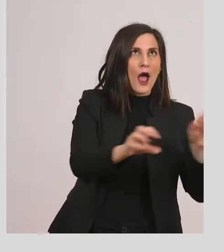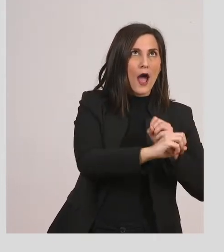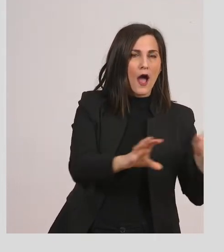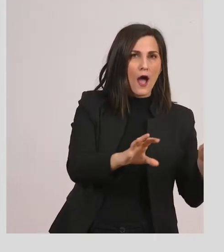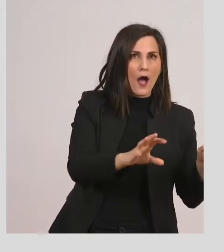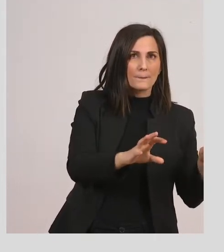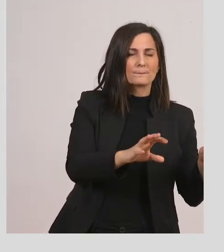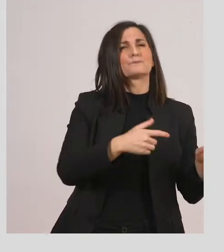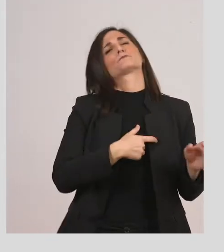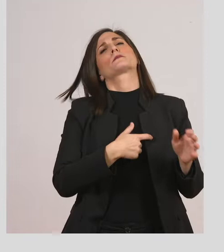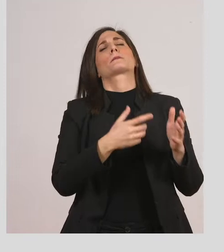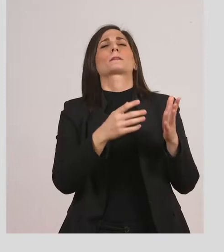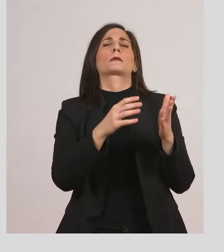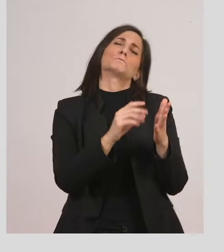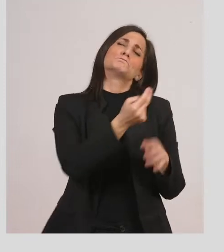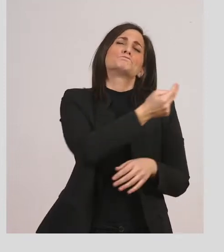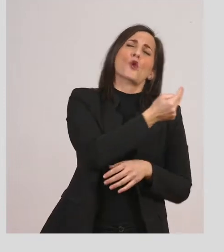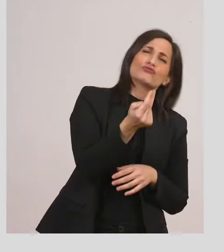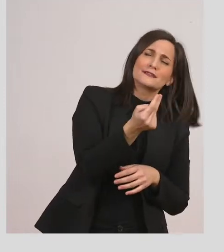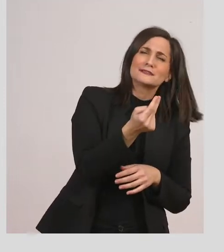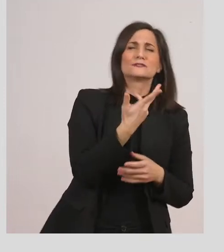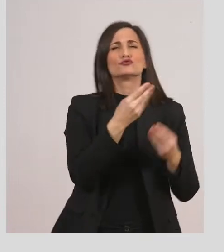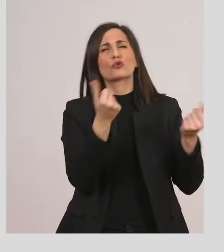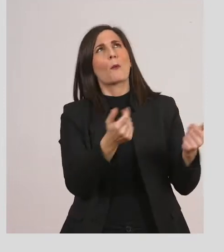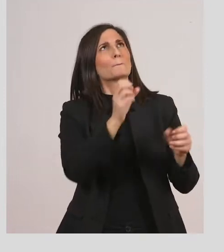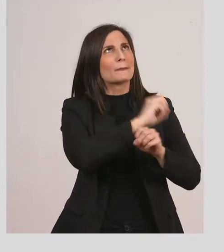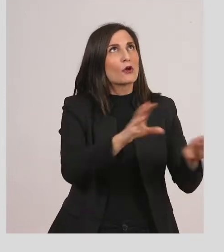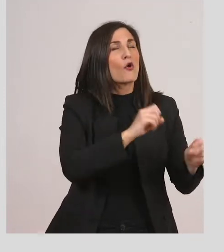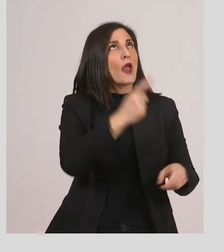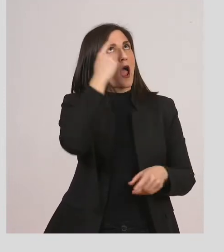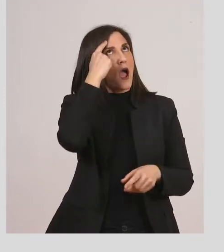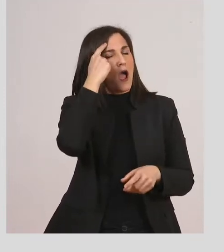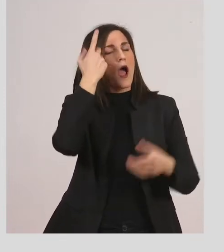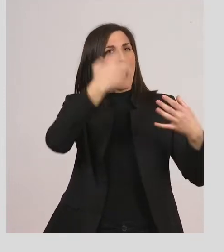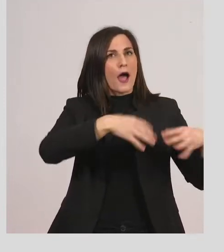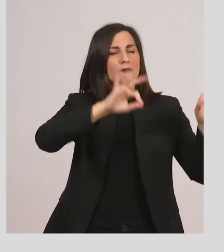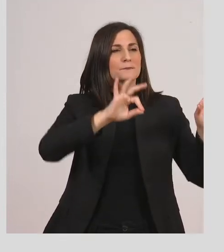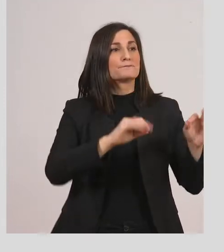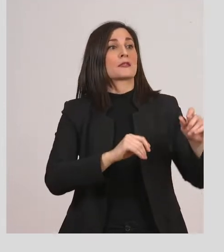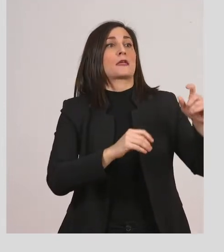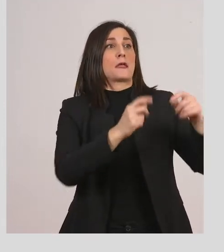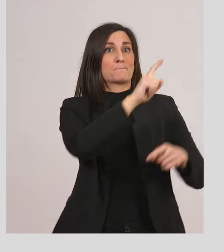ή αλλιώς μπορούμε να το δούμε και πρόταση ή σε μεγαλύτερες ηλικίες να το δούμε και προκείμενη, η οποία μόνης της ή συνδυαζόμενη με άλλες,